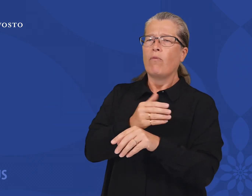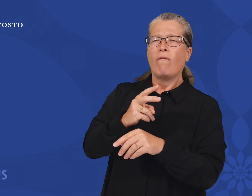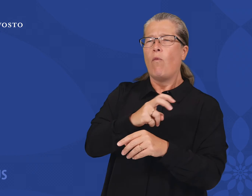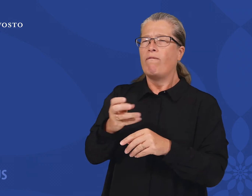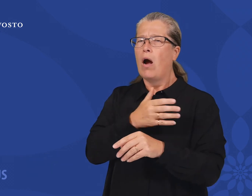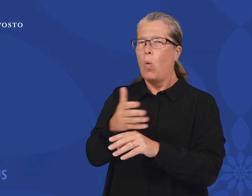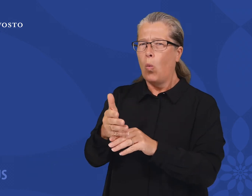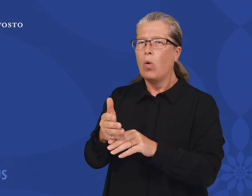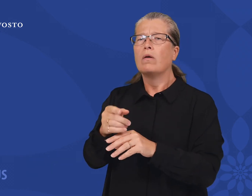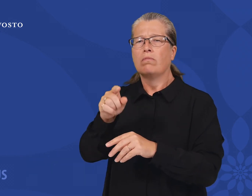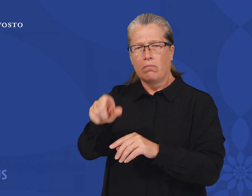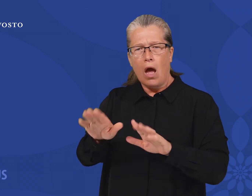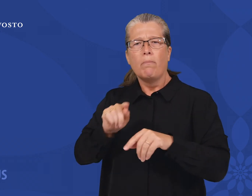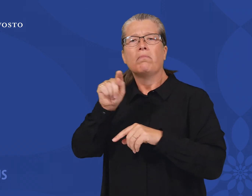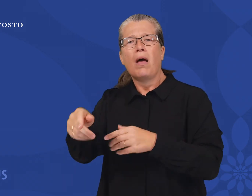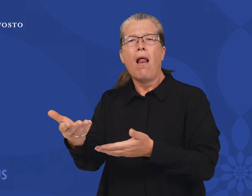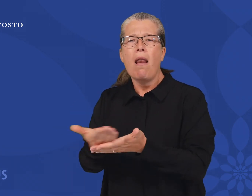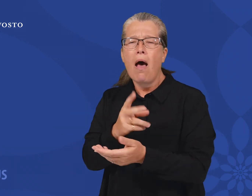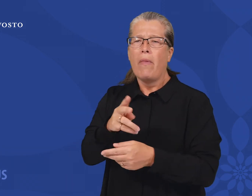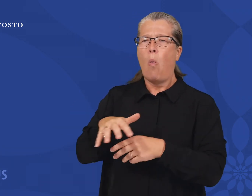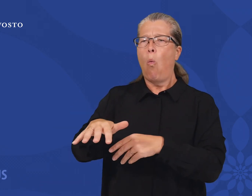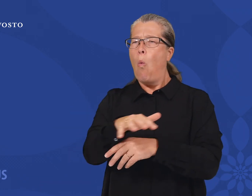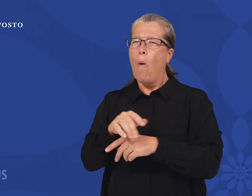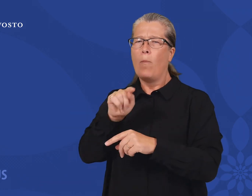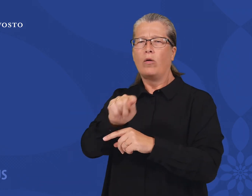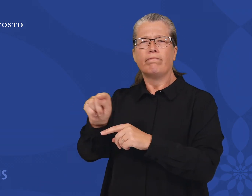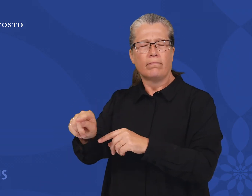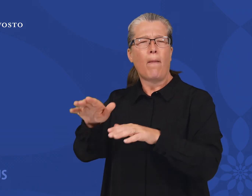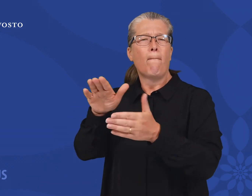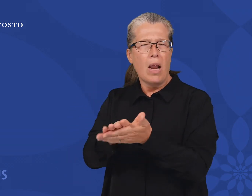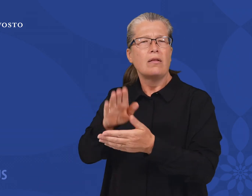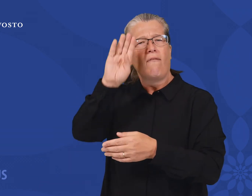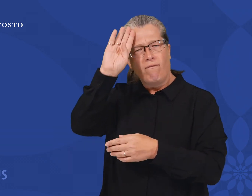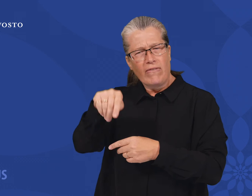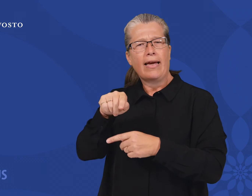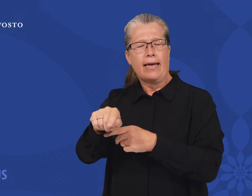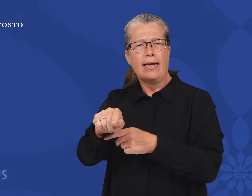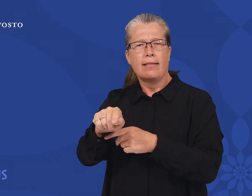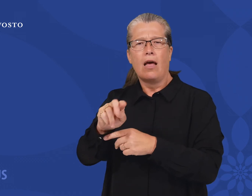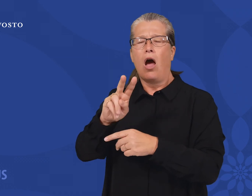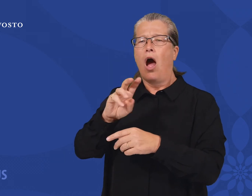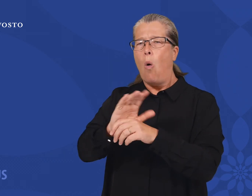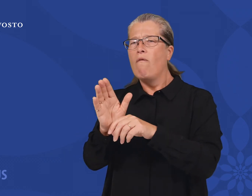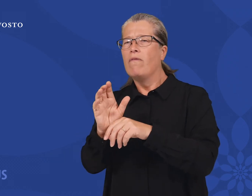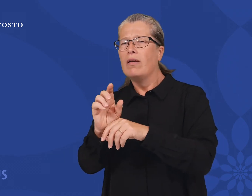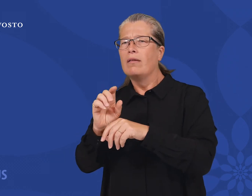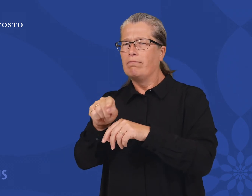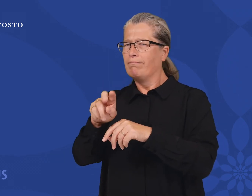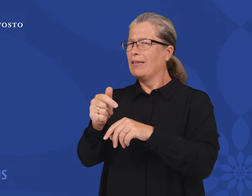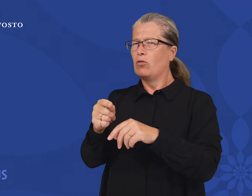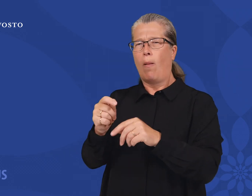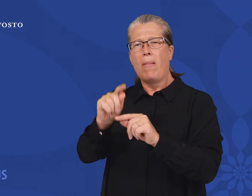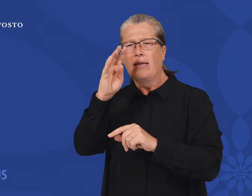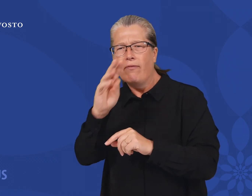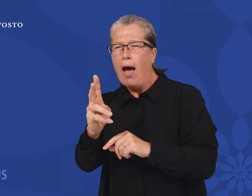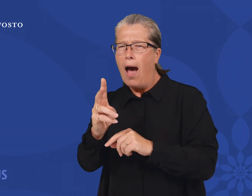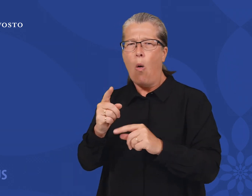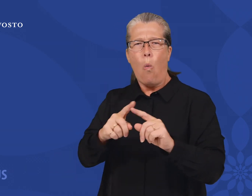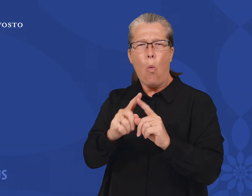före ankomsten till Finland vistats endast i ett sådant land eller område där incidensen av covid-19 -